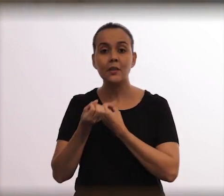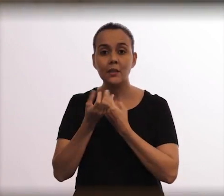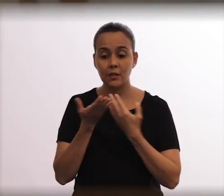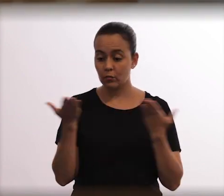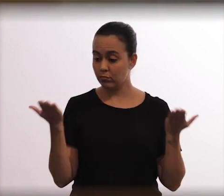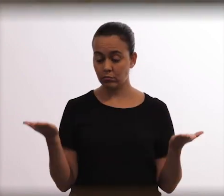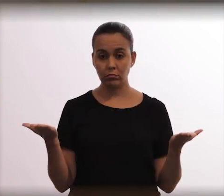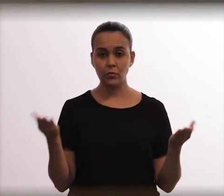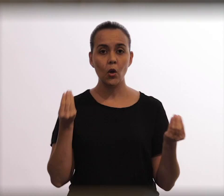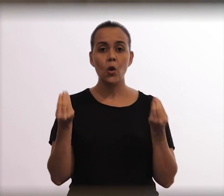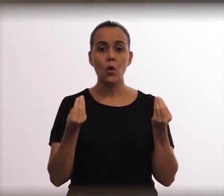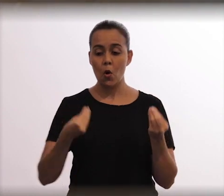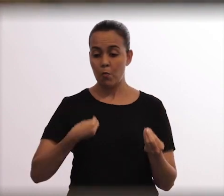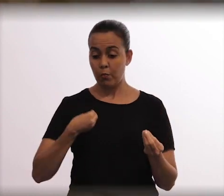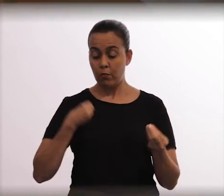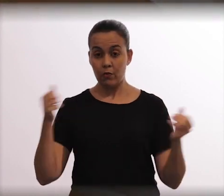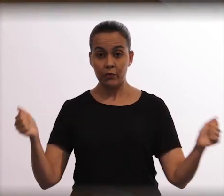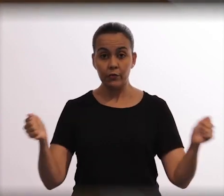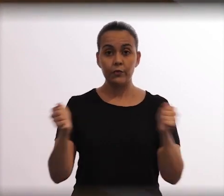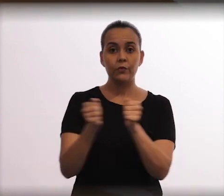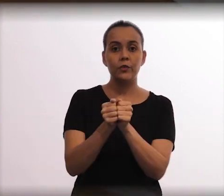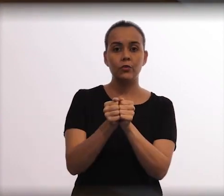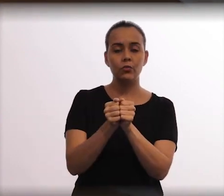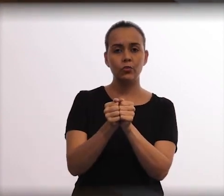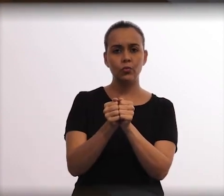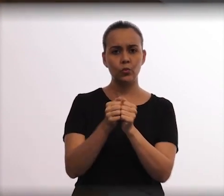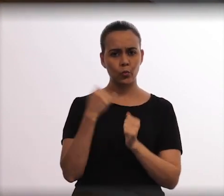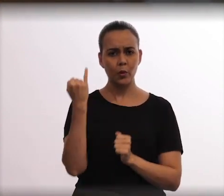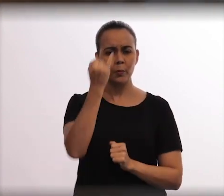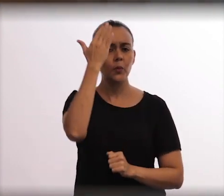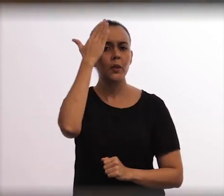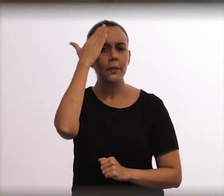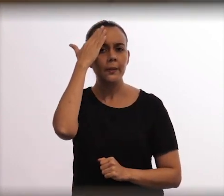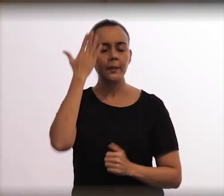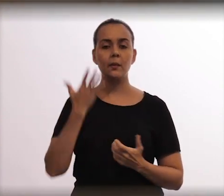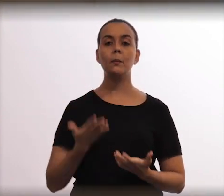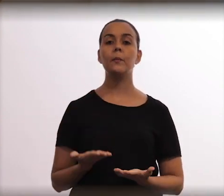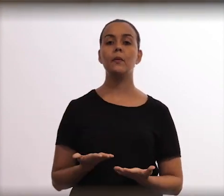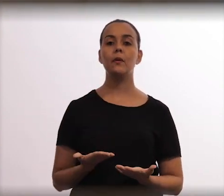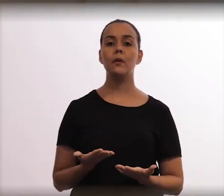Então, reconhecer essa possibilidade de convivência é fundamental, é reconhecer que não tem glamourização,